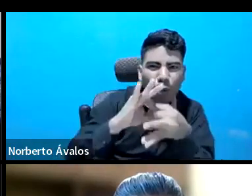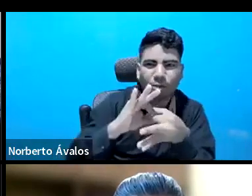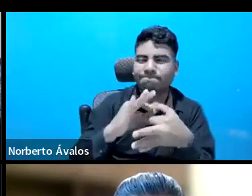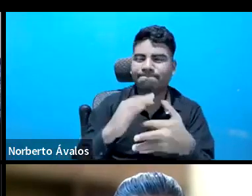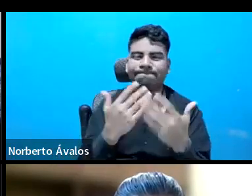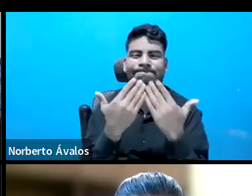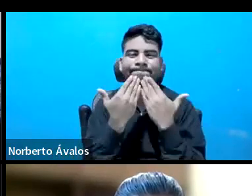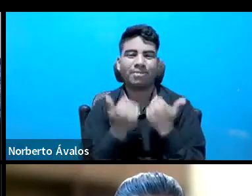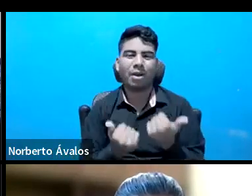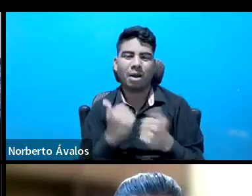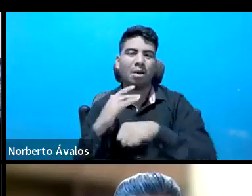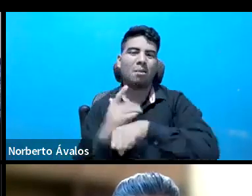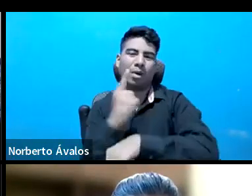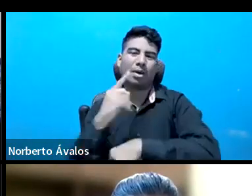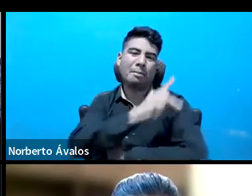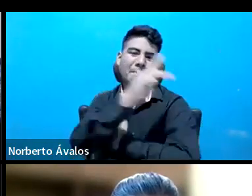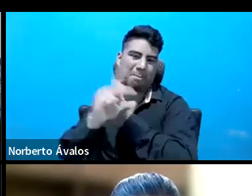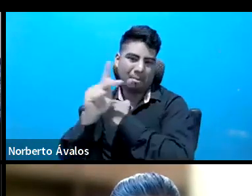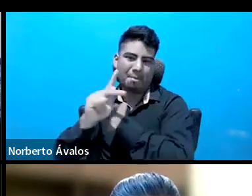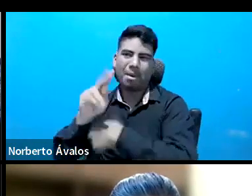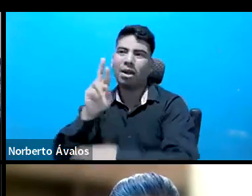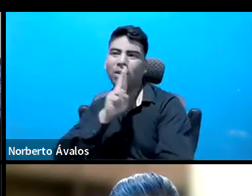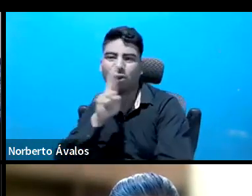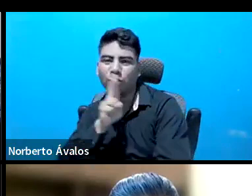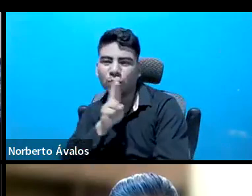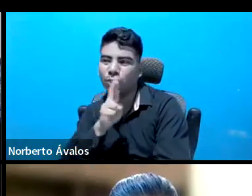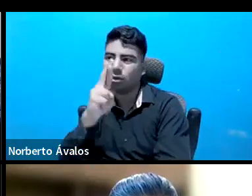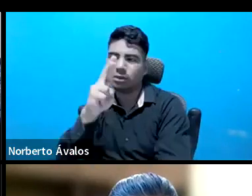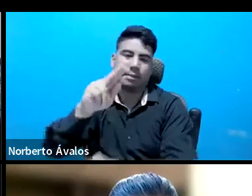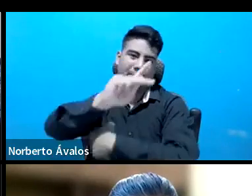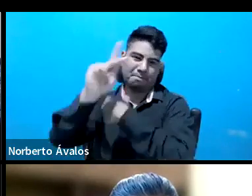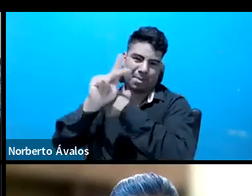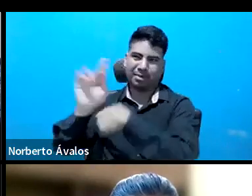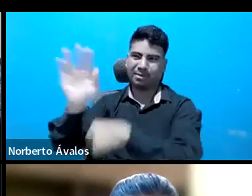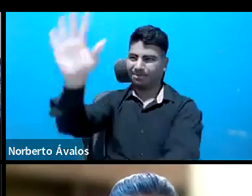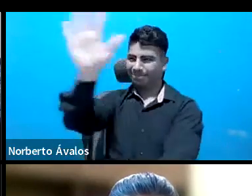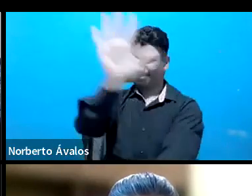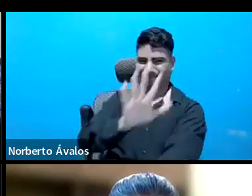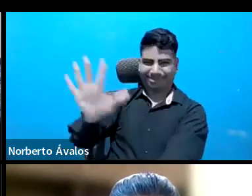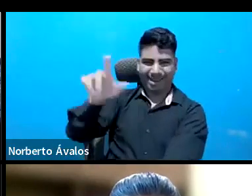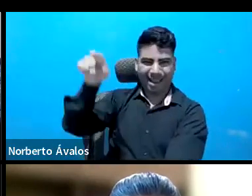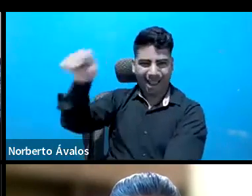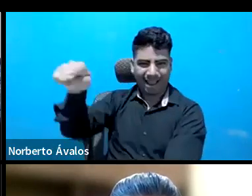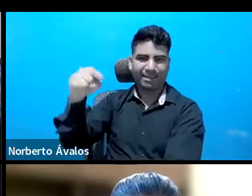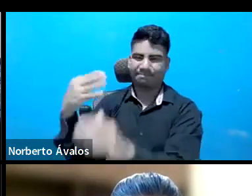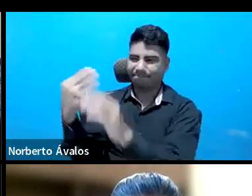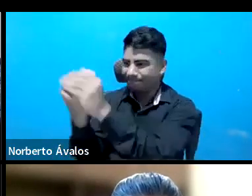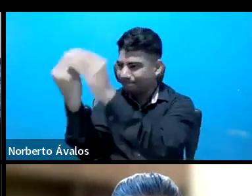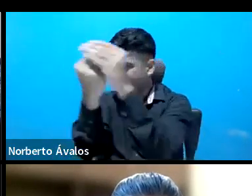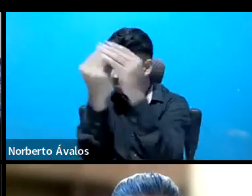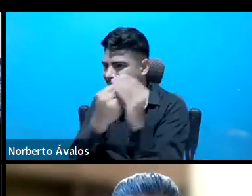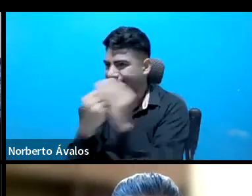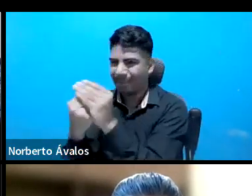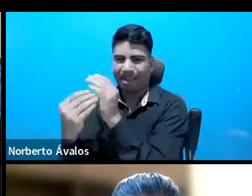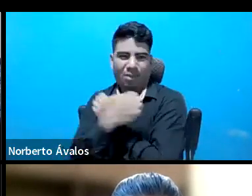Porque la finalmente la educación especial en esos países es otras otra cosa. No cuando México No cuando México propone la